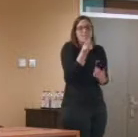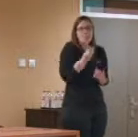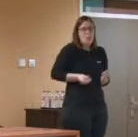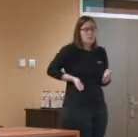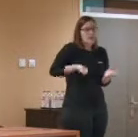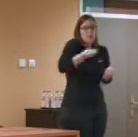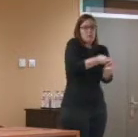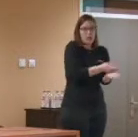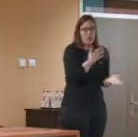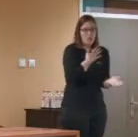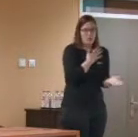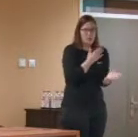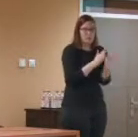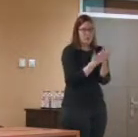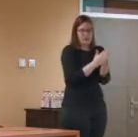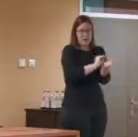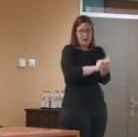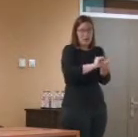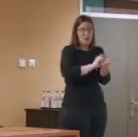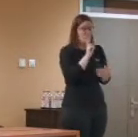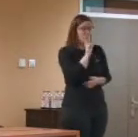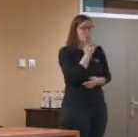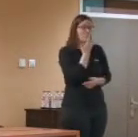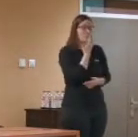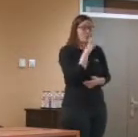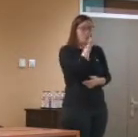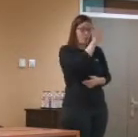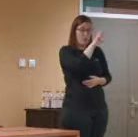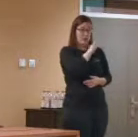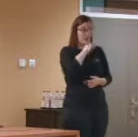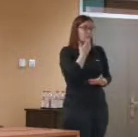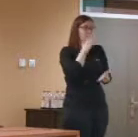veo con envidia como en comunidades como Cataluña hay muchísima literatura